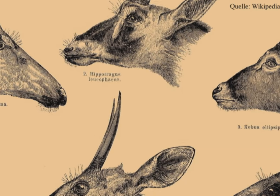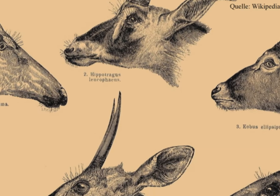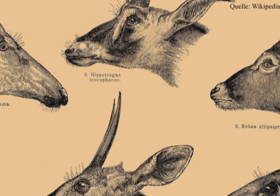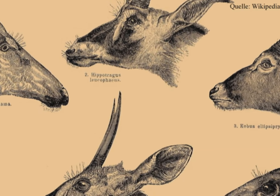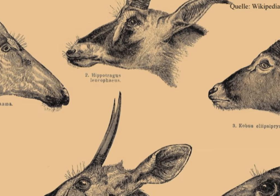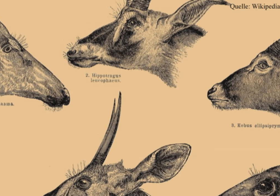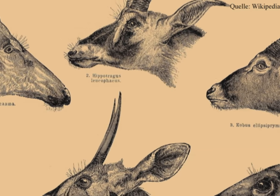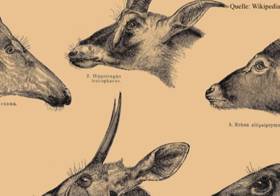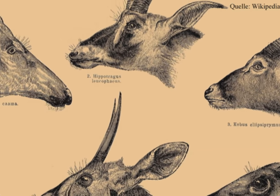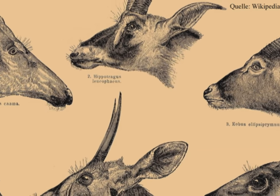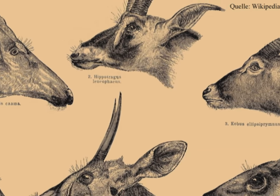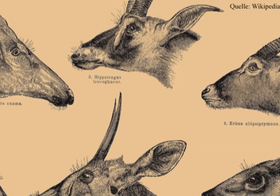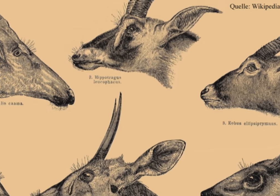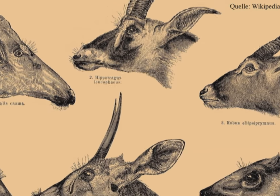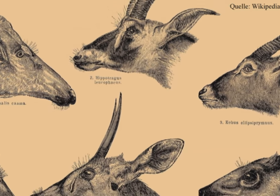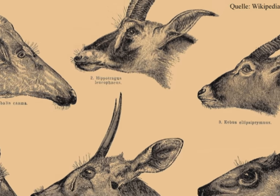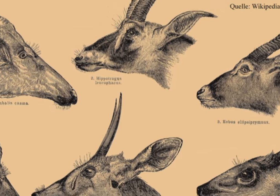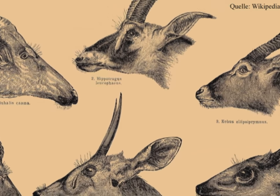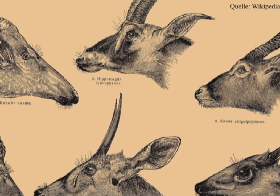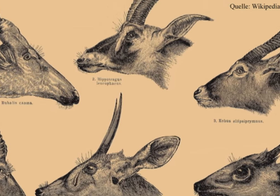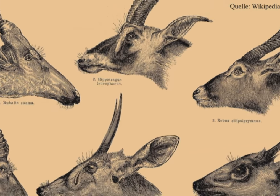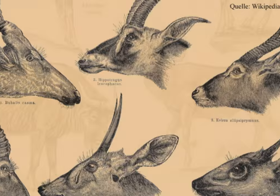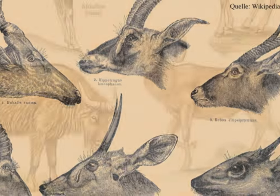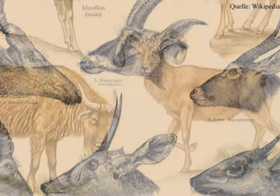(Einige Beispiele für die Gattung der Hornträger)